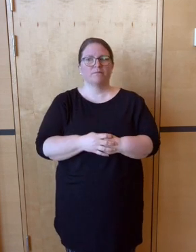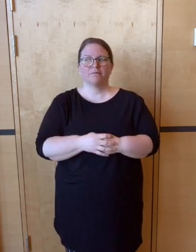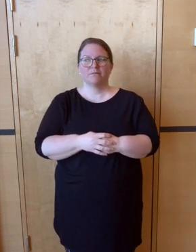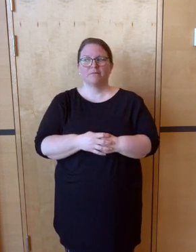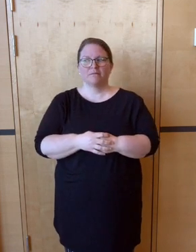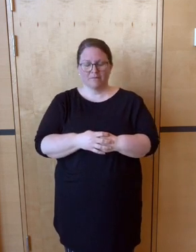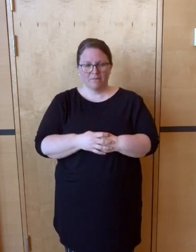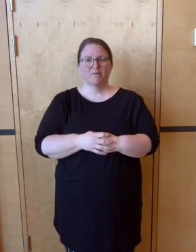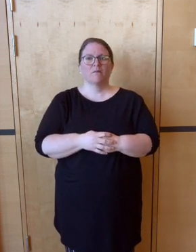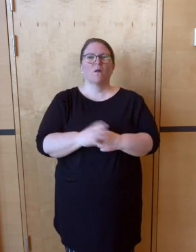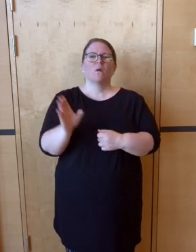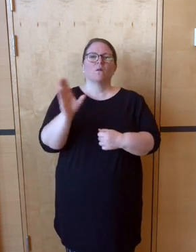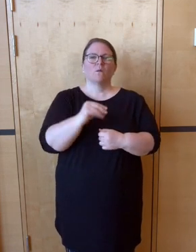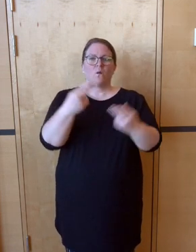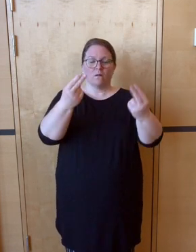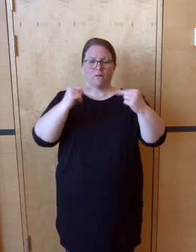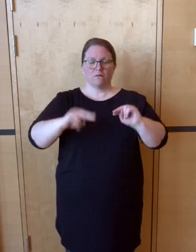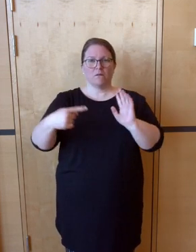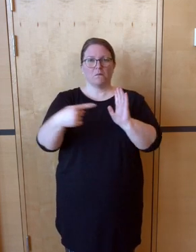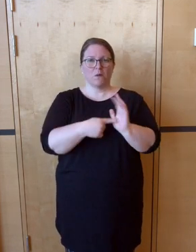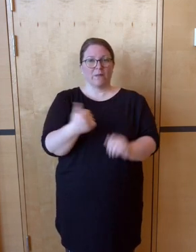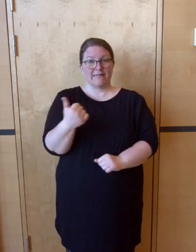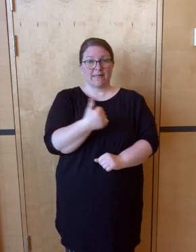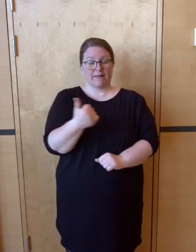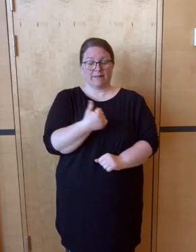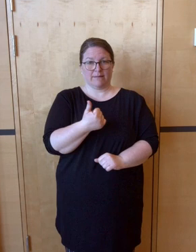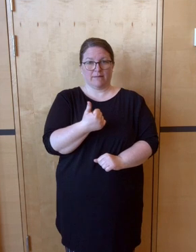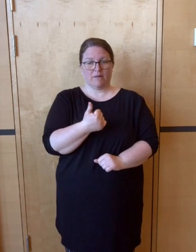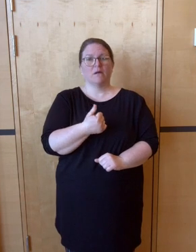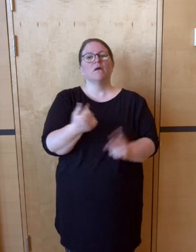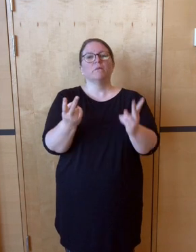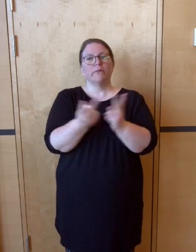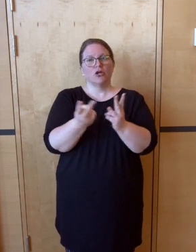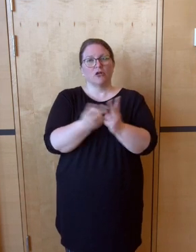Och berg på nummer sex nämndernas årsrapporter 2020